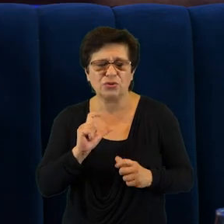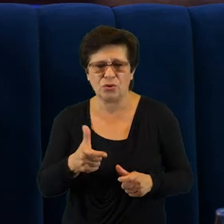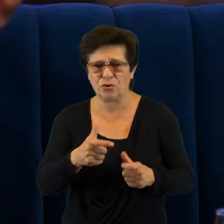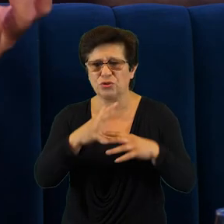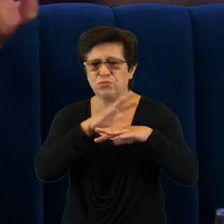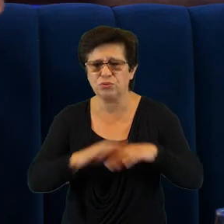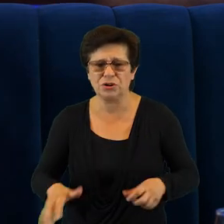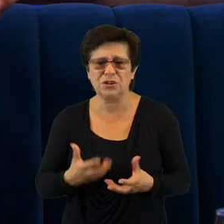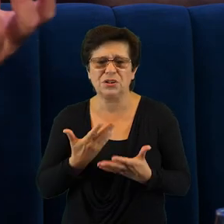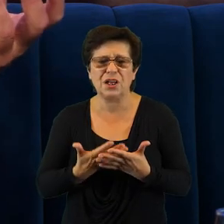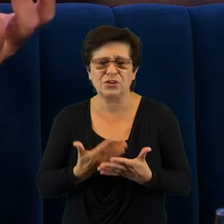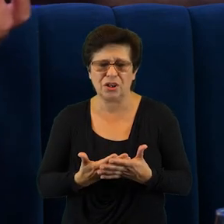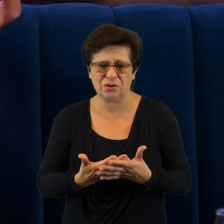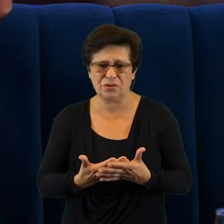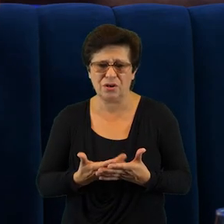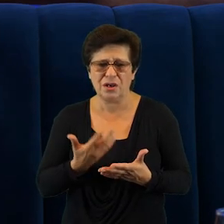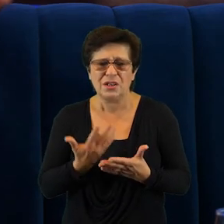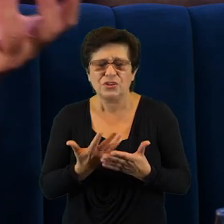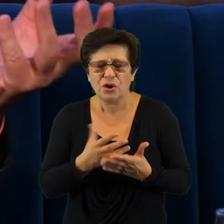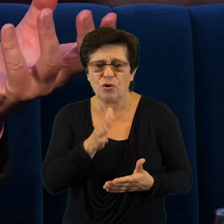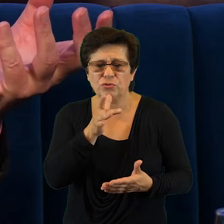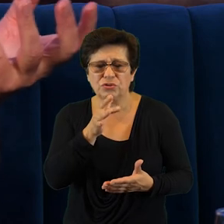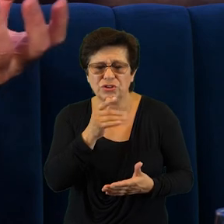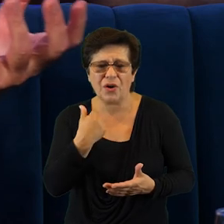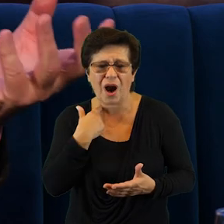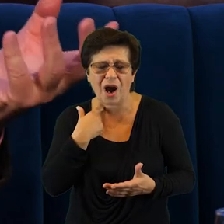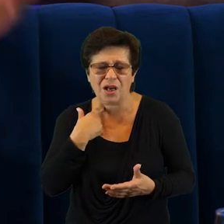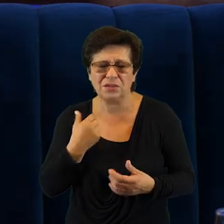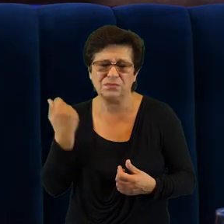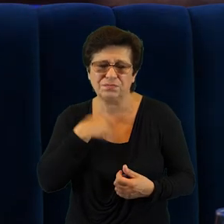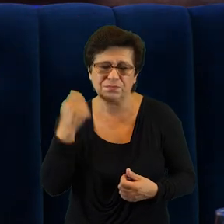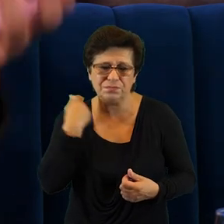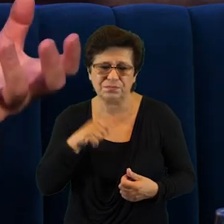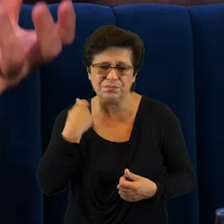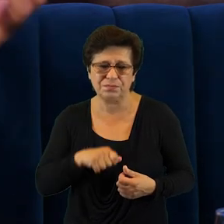A dlaczego gazowali Żydów? A jakie są tego w ogóle przyczyny? Już mi nie opowiadajcie,